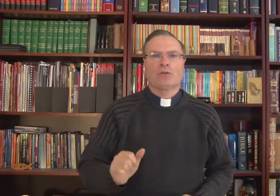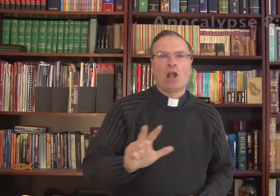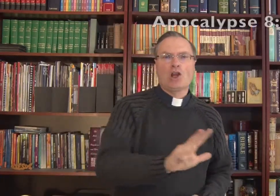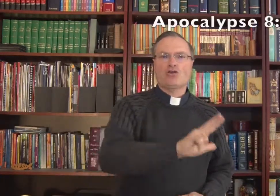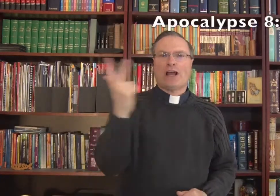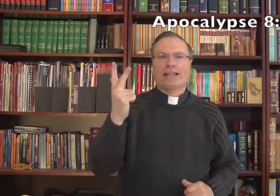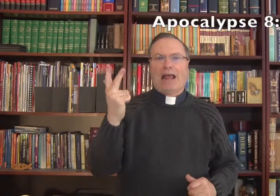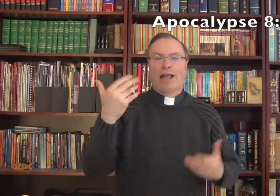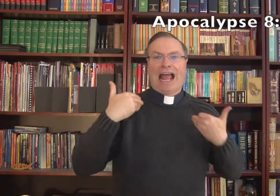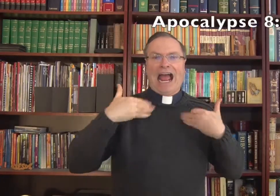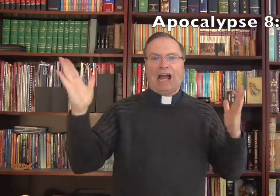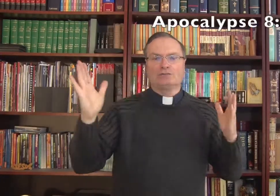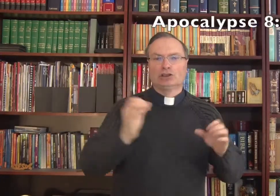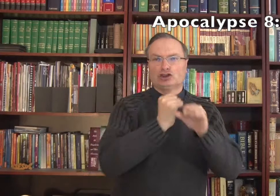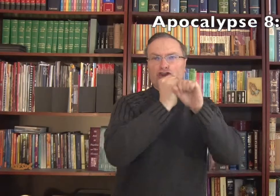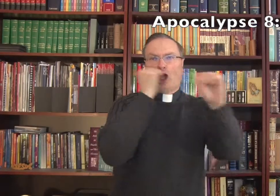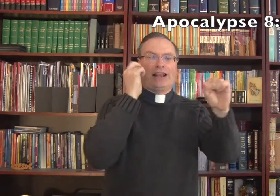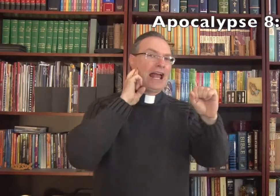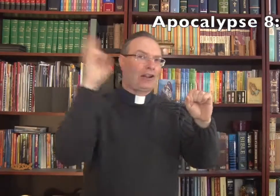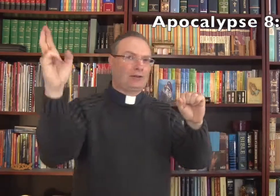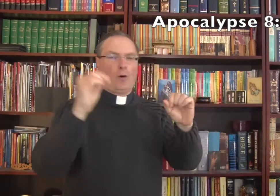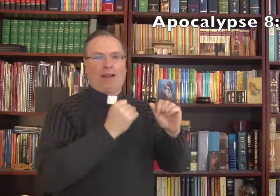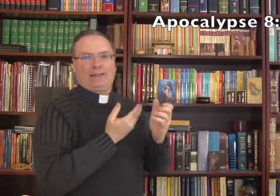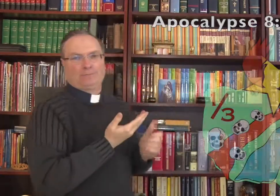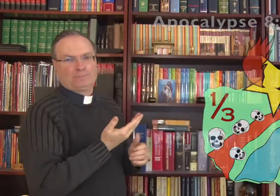«Le troisième ange sonna de la trompette,